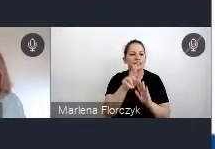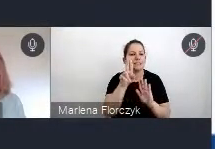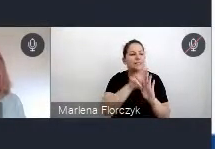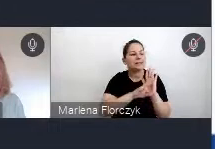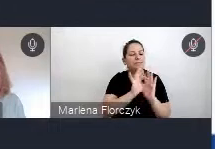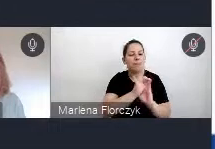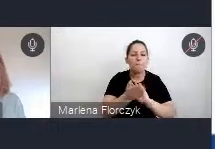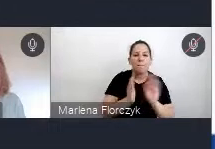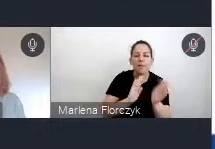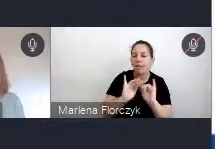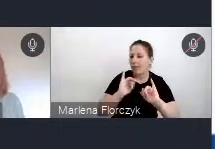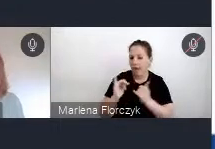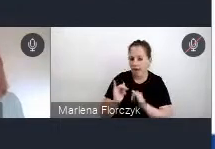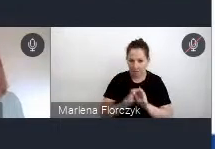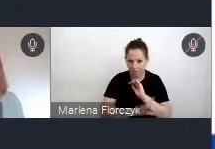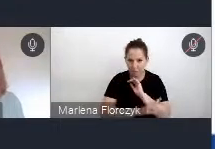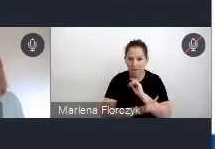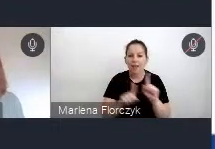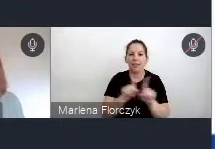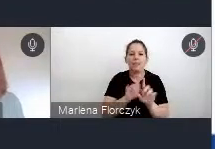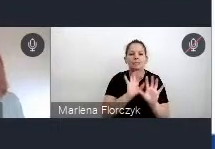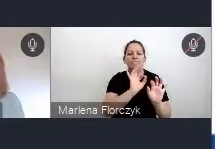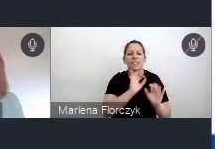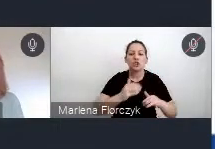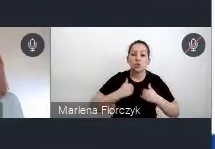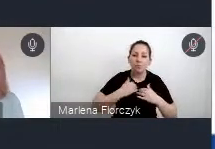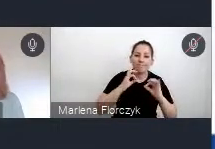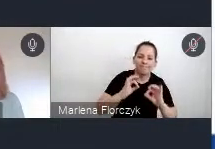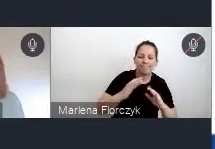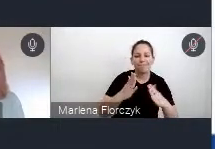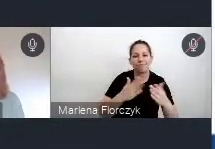ale również o stanie ich zdrowotności i o zmienności.